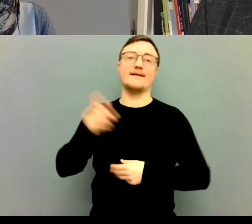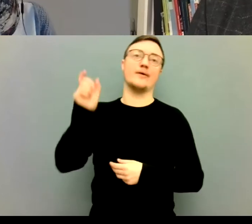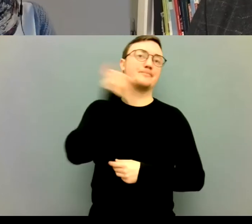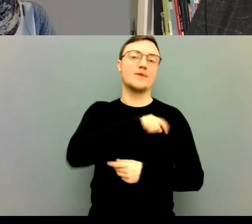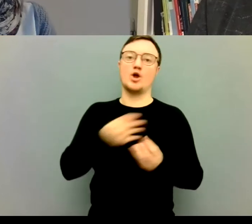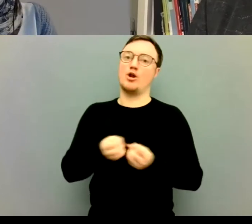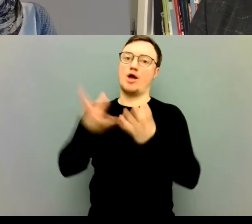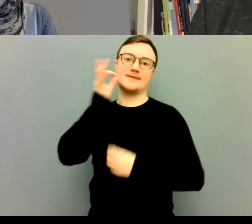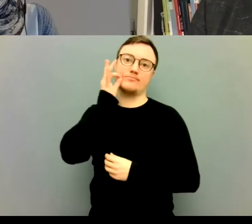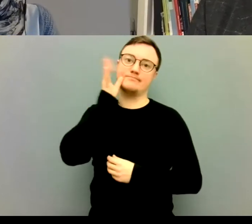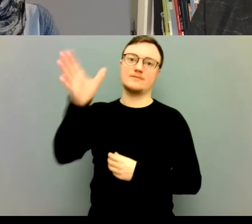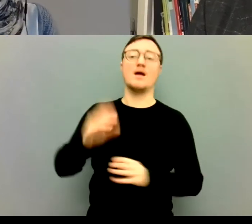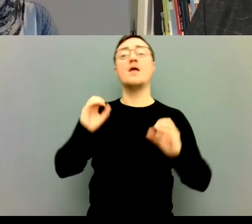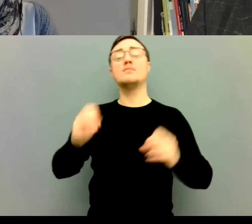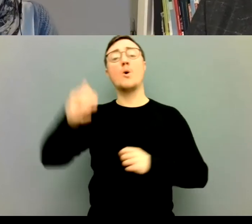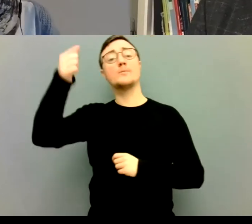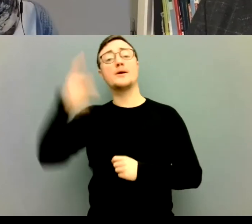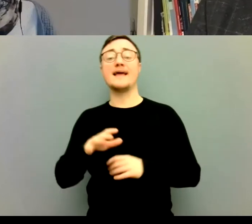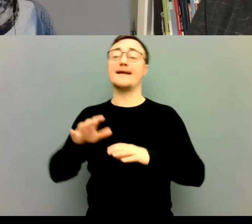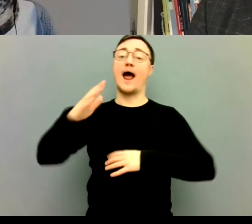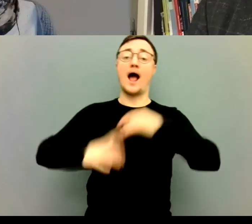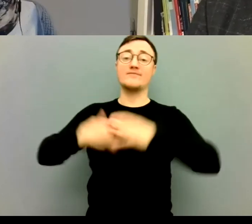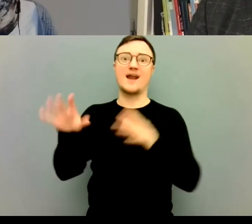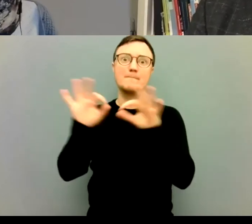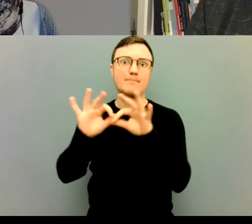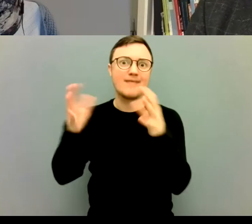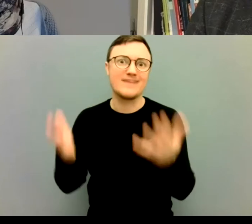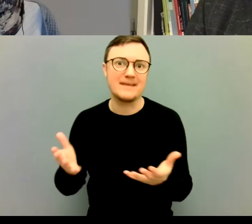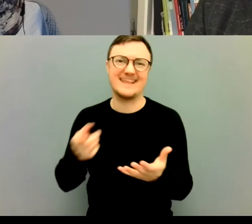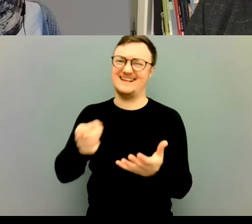man utan prioriteringar kan hantera en pandemi, med-